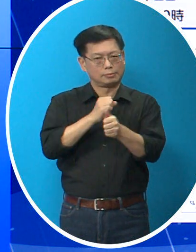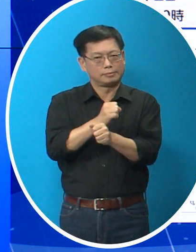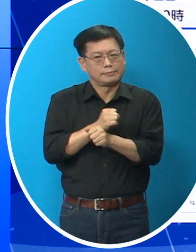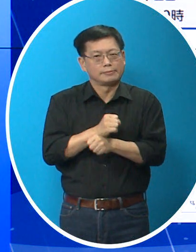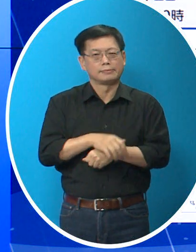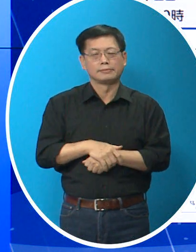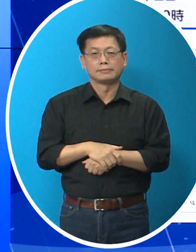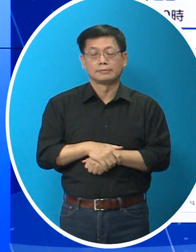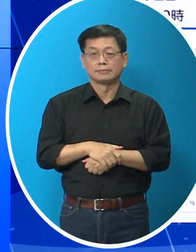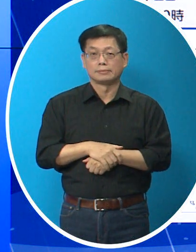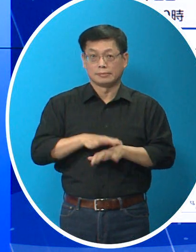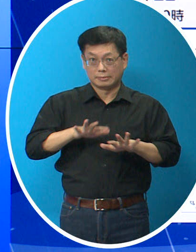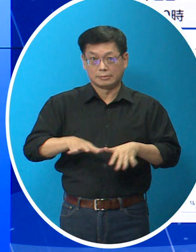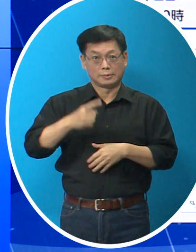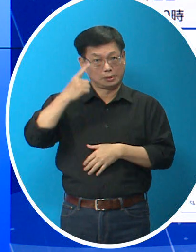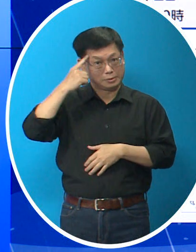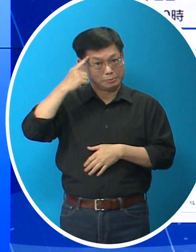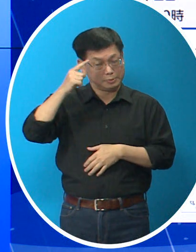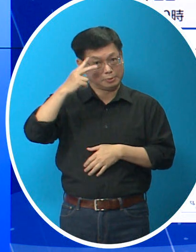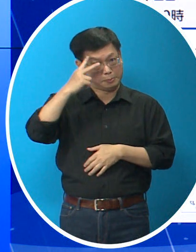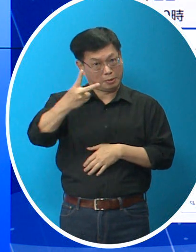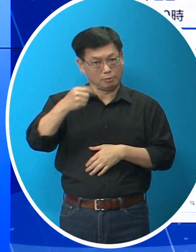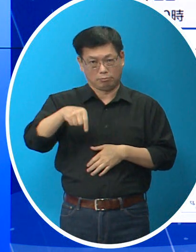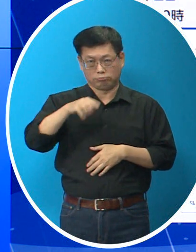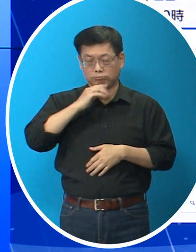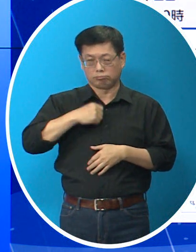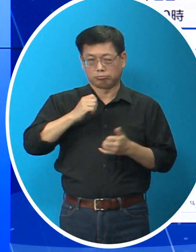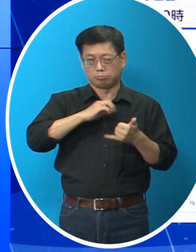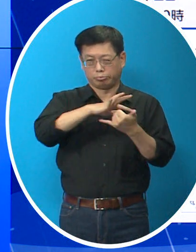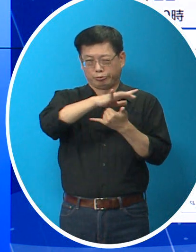在今明兩天受到滯留鋒面的影響 天氣相對不穩定